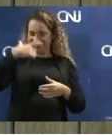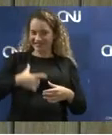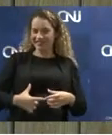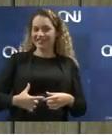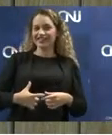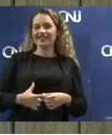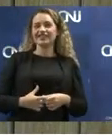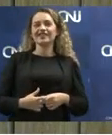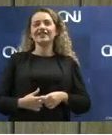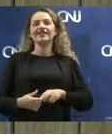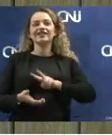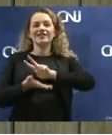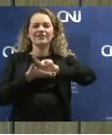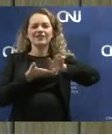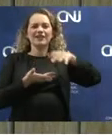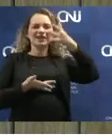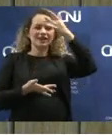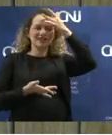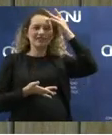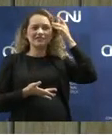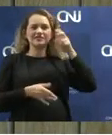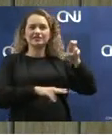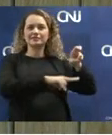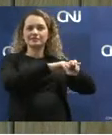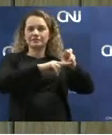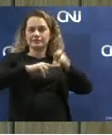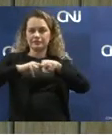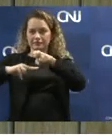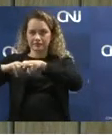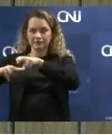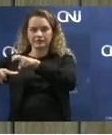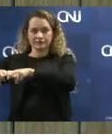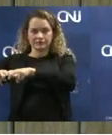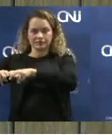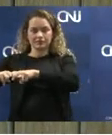Marcelo Terto e Silva, Mário Goulart Maia e Luiz Fernando BANDEIRA de Mello.